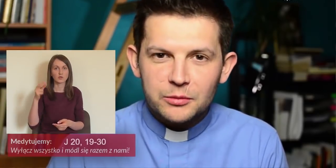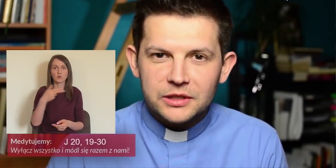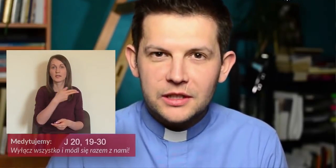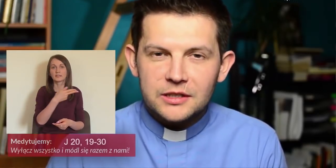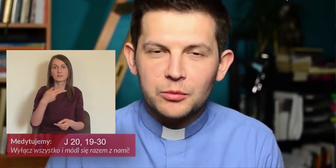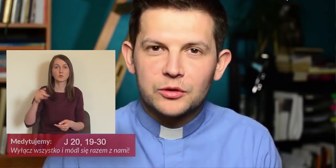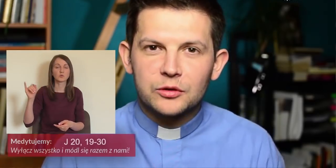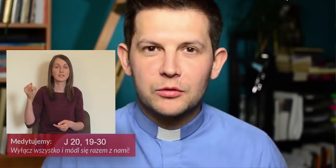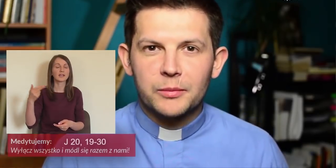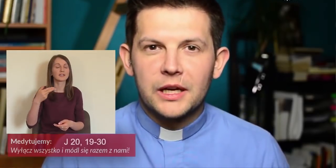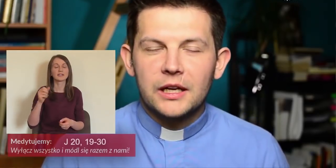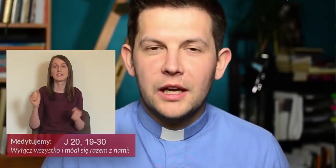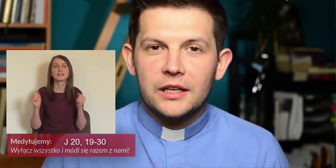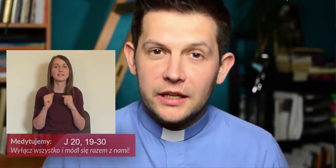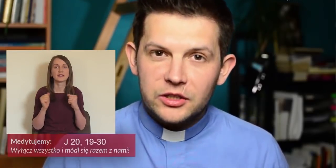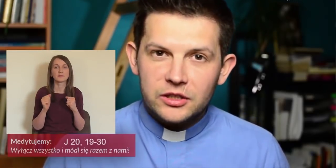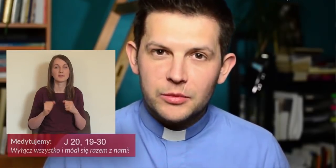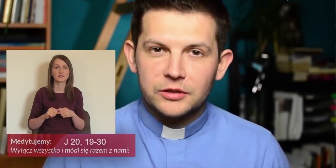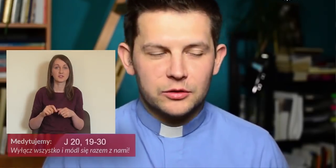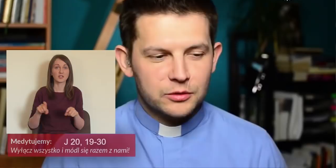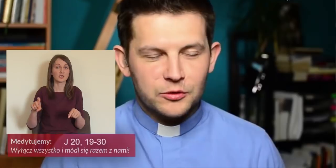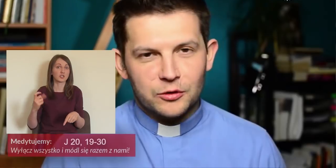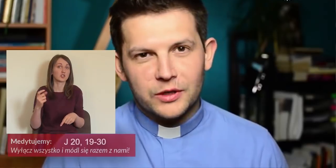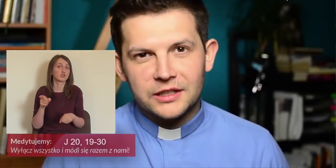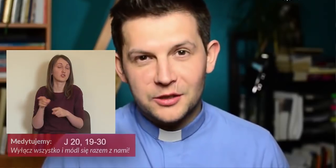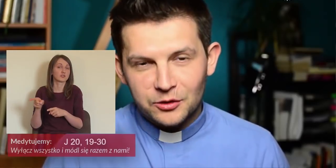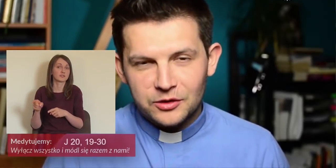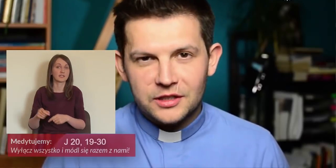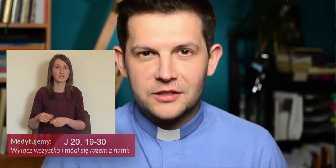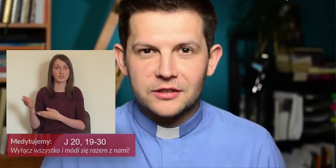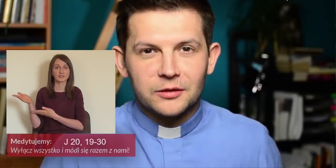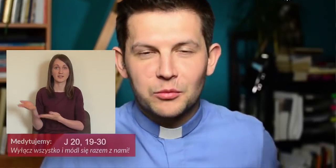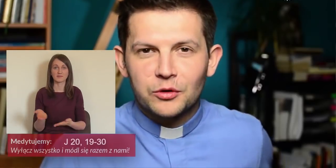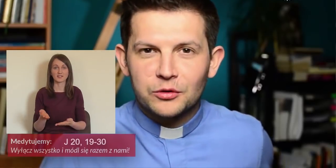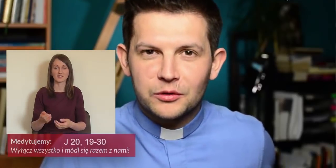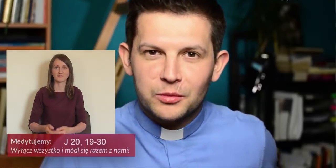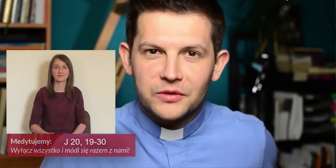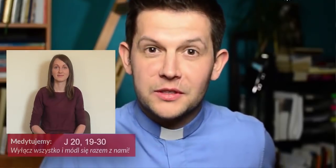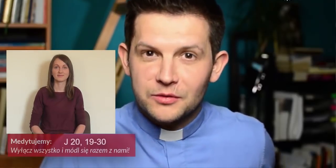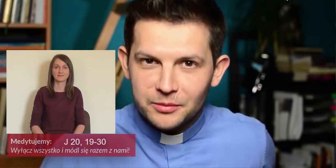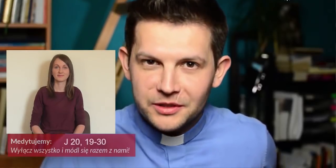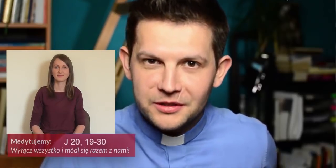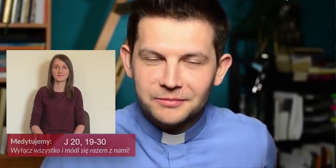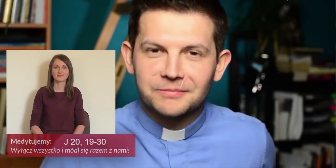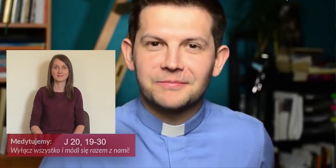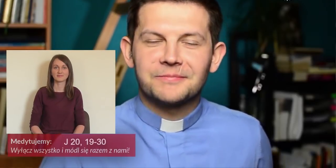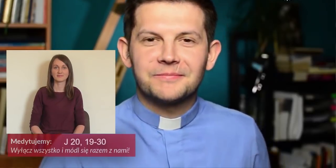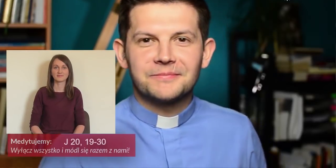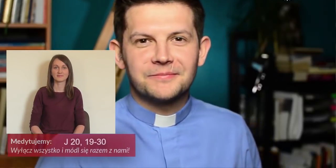Dzisiejsza medytacja pod tytułem „Jak się nie bać?” o tym, co to dokładnie znaczy, będzie po krótkim wprowadzeniu. Zapraszam.